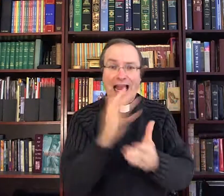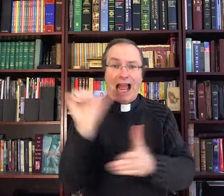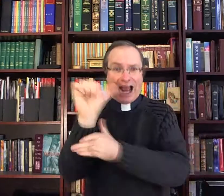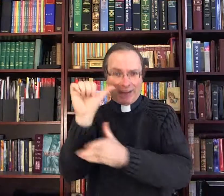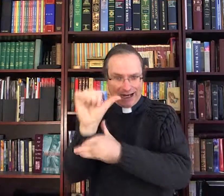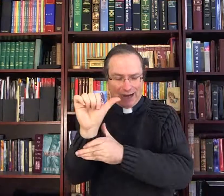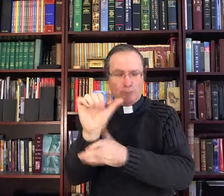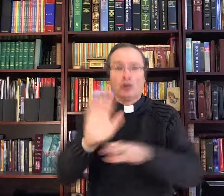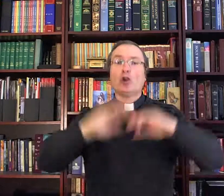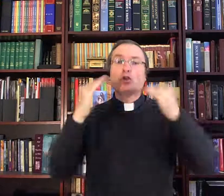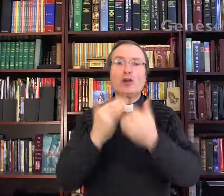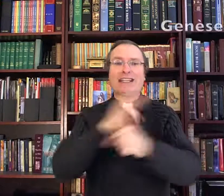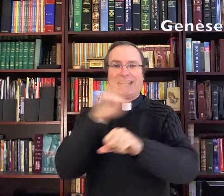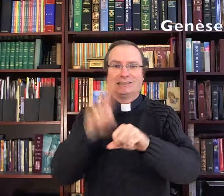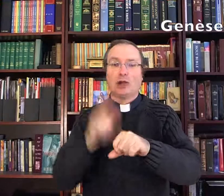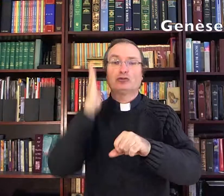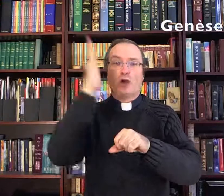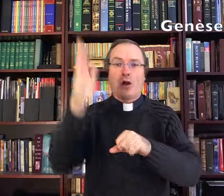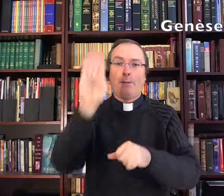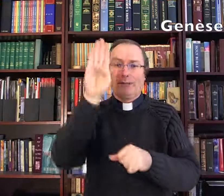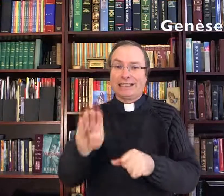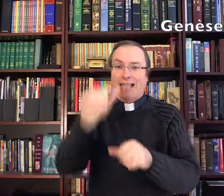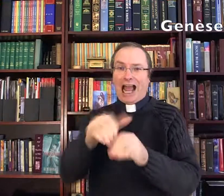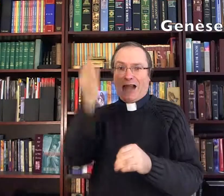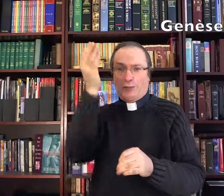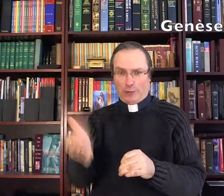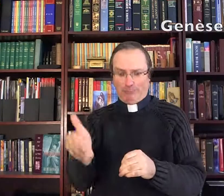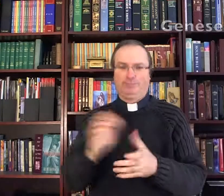à Abraham: Toutes les nations seront bénies en toi!